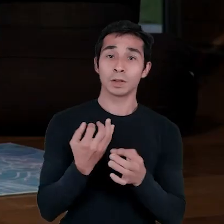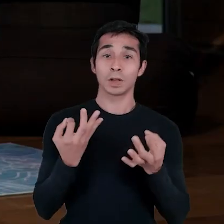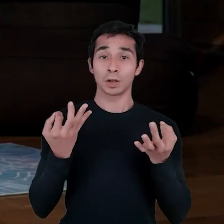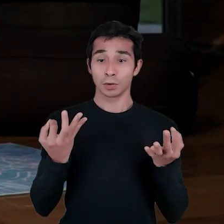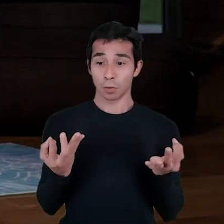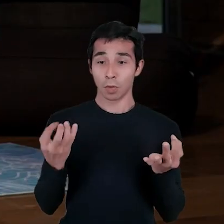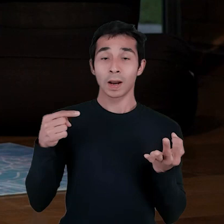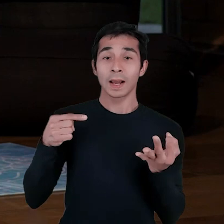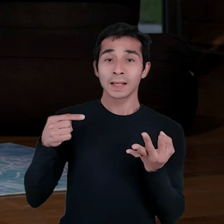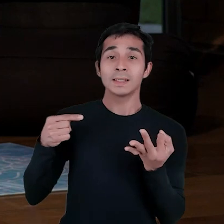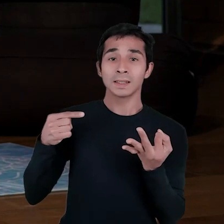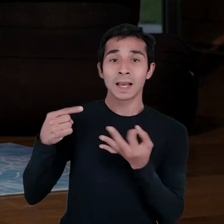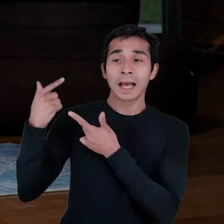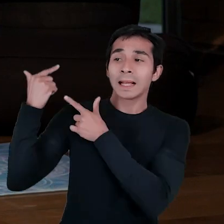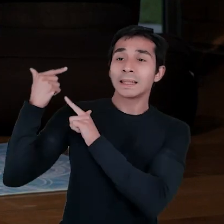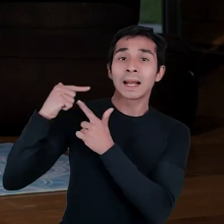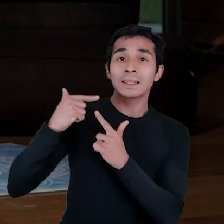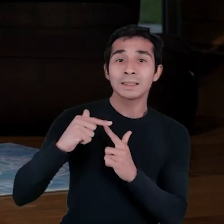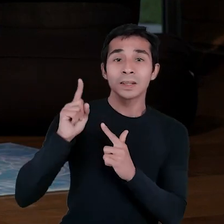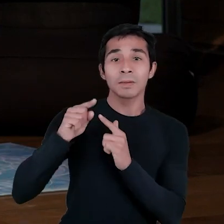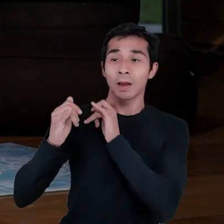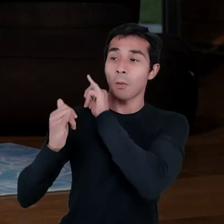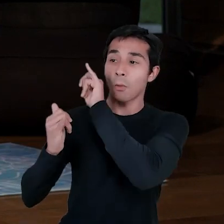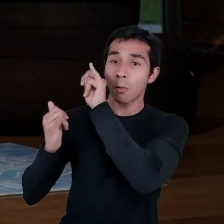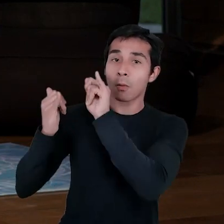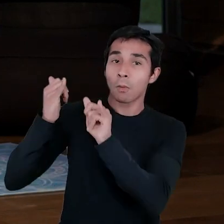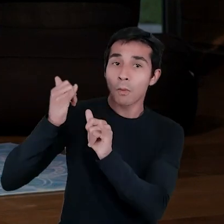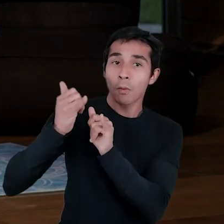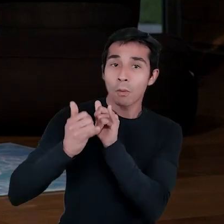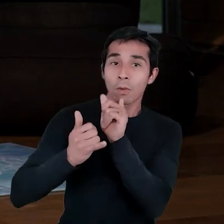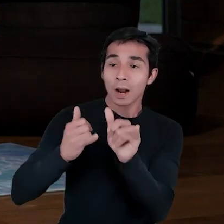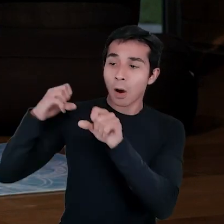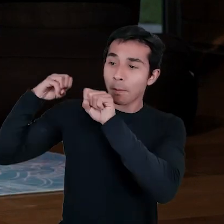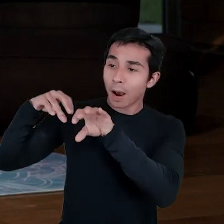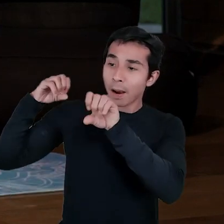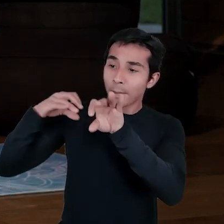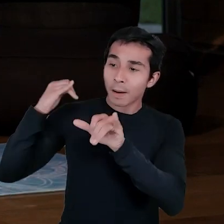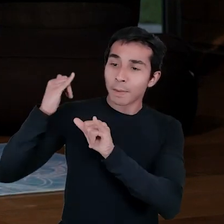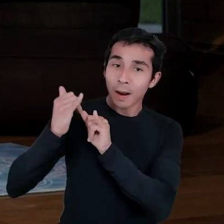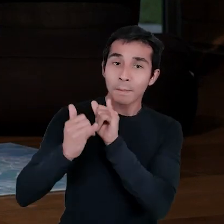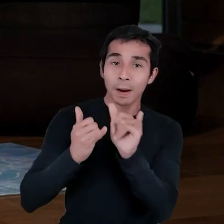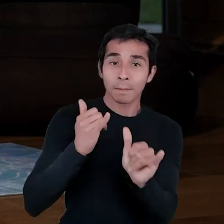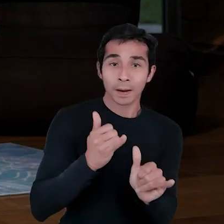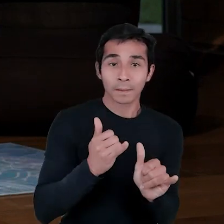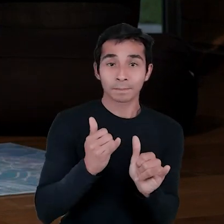Por muitos séculos, o yoga foi transmitido pela tradição oral, de mestre a discípulo,